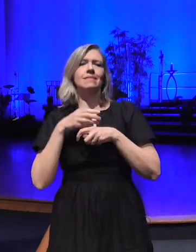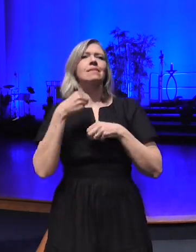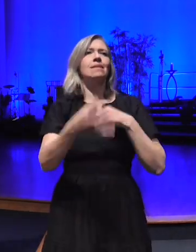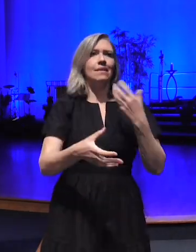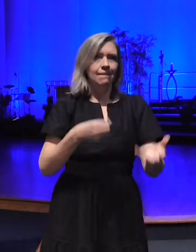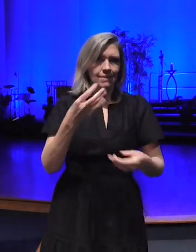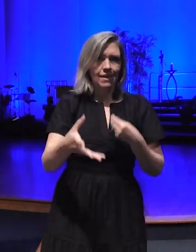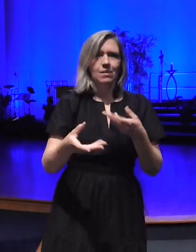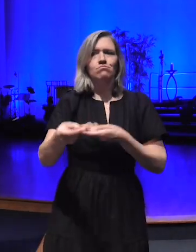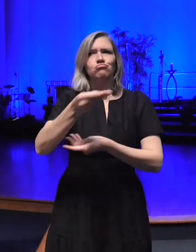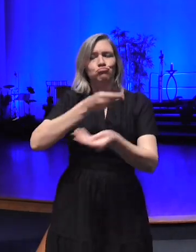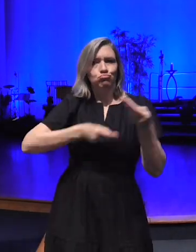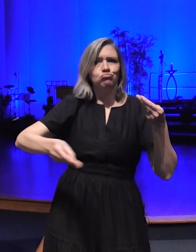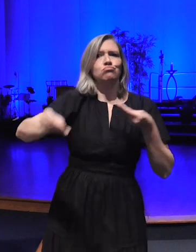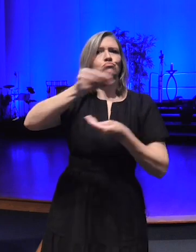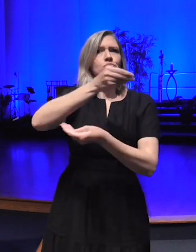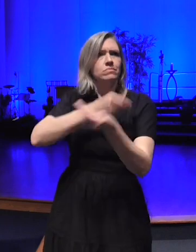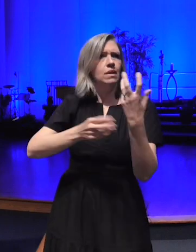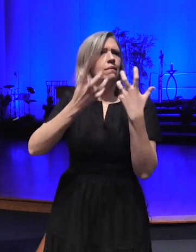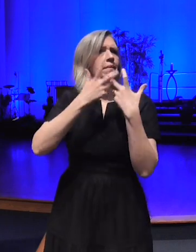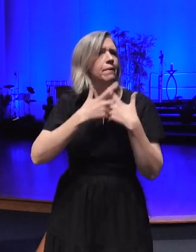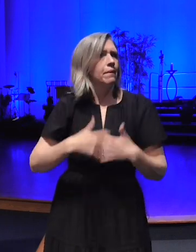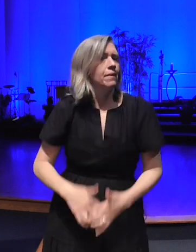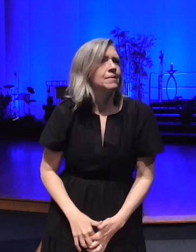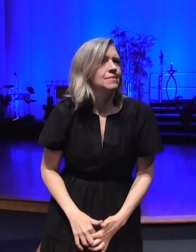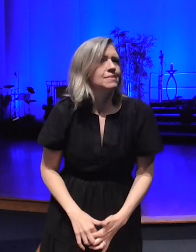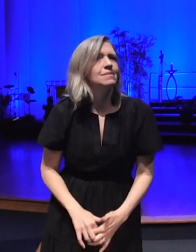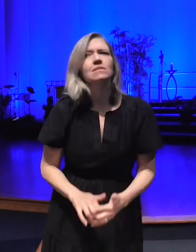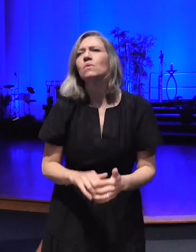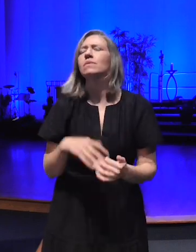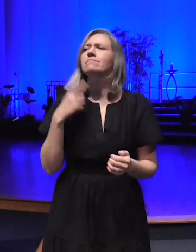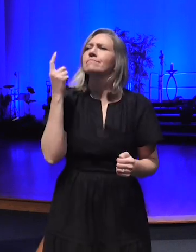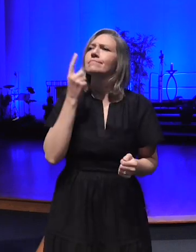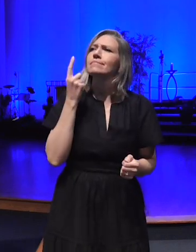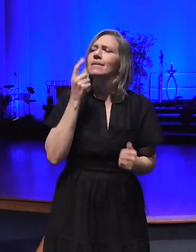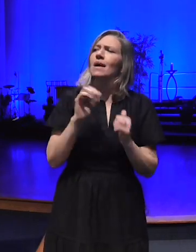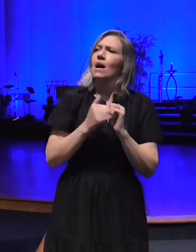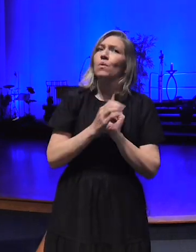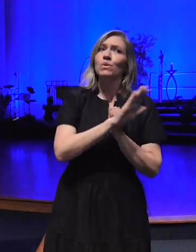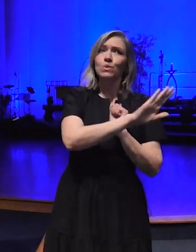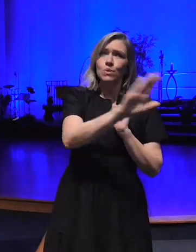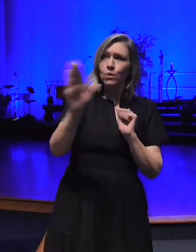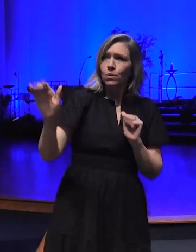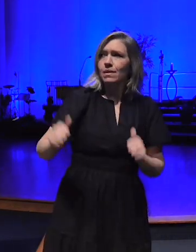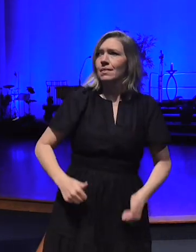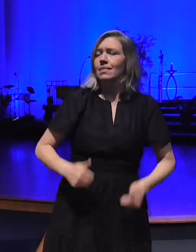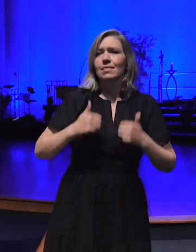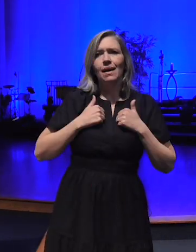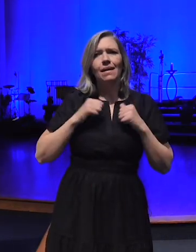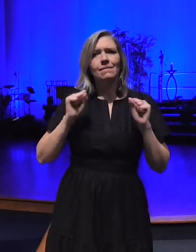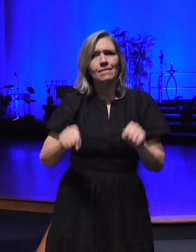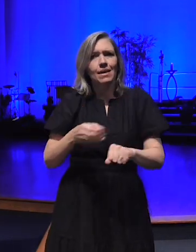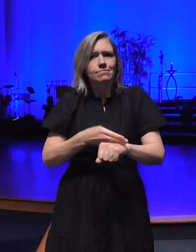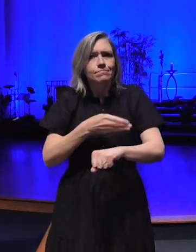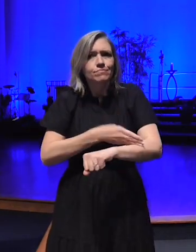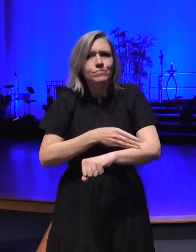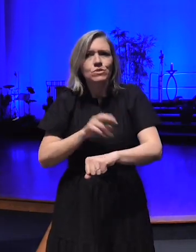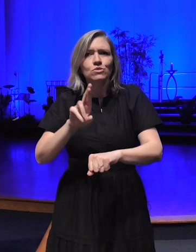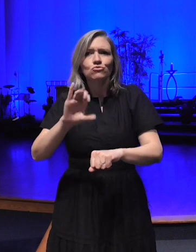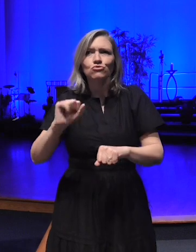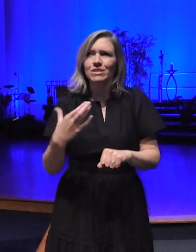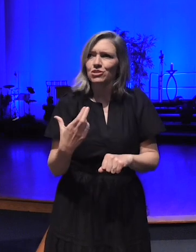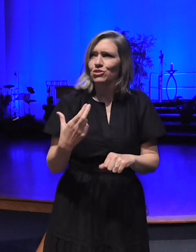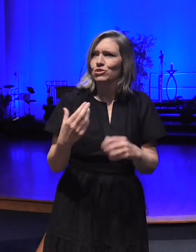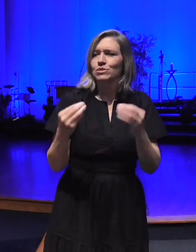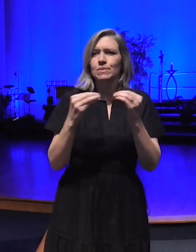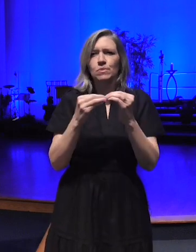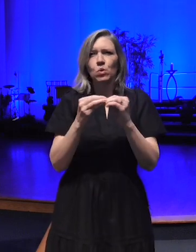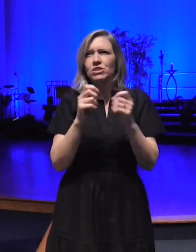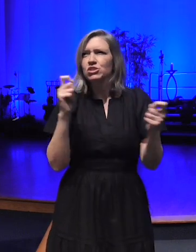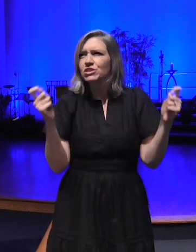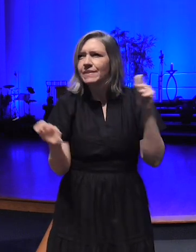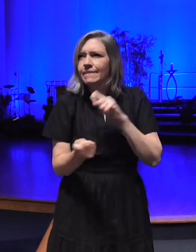entonces, ¿cómo es que tu la vida puede enriquecerse donde la orientación cambia para contribuir